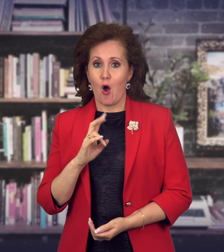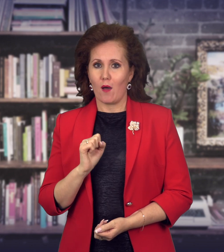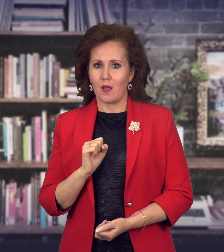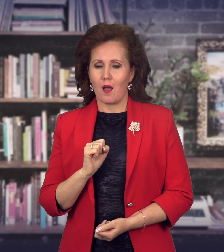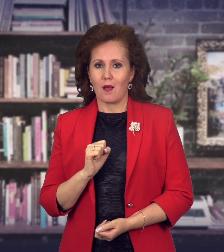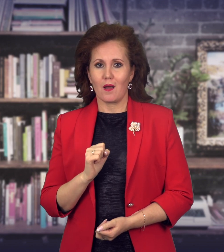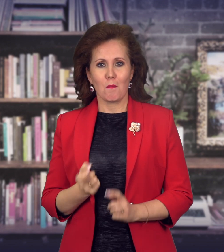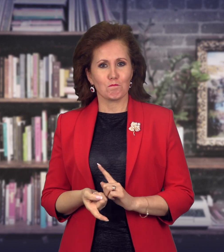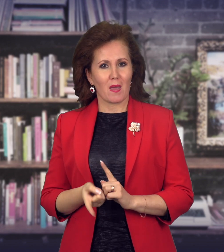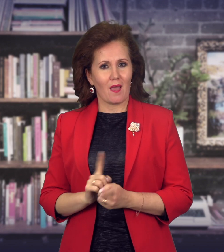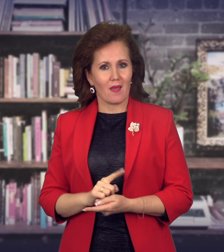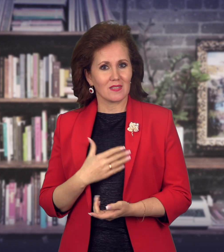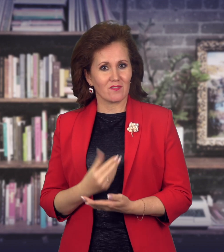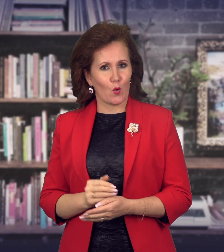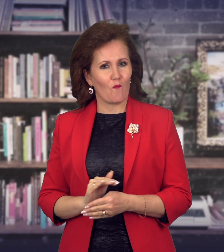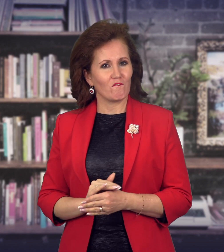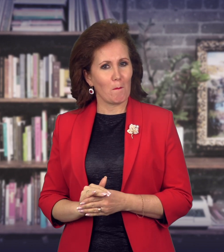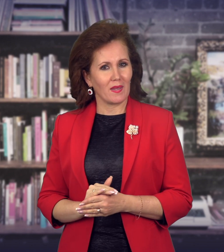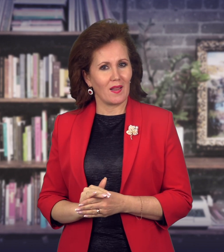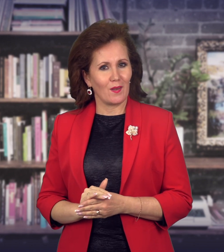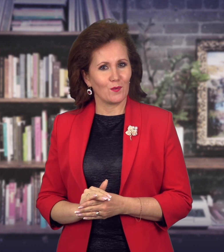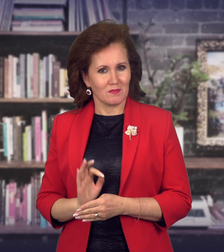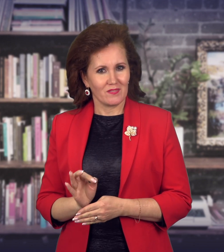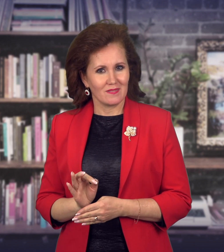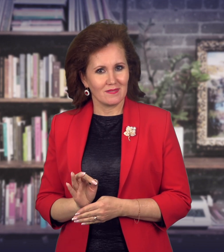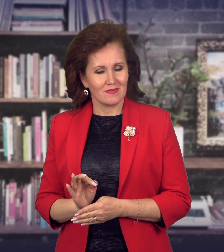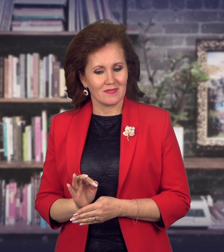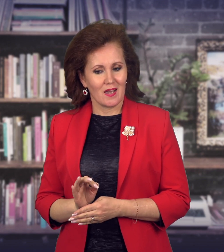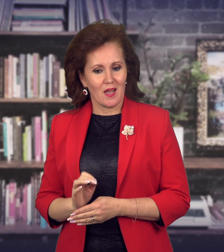Она меняет свою фамилию, верно?